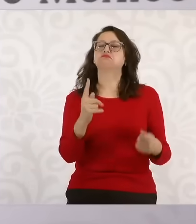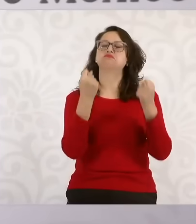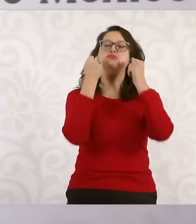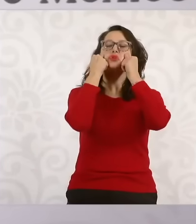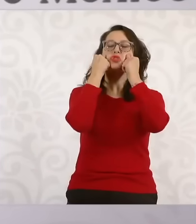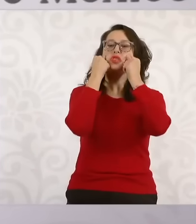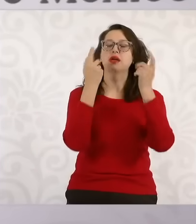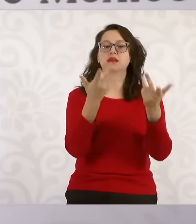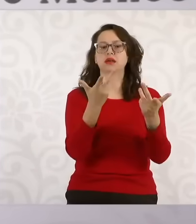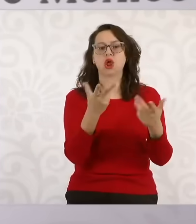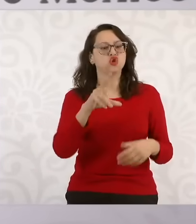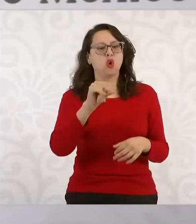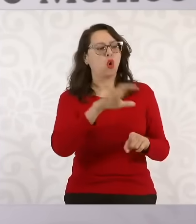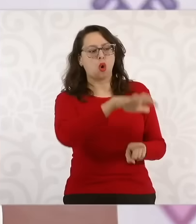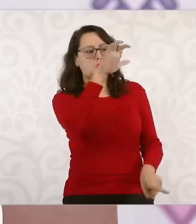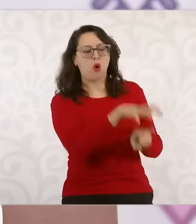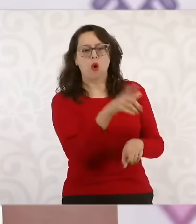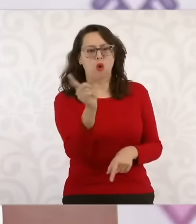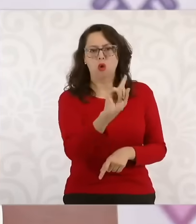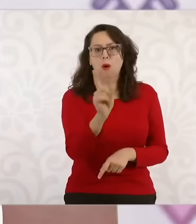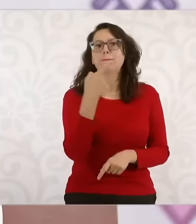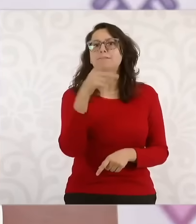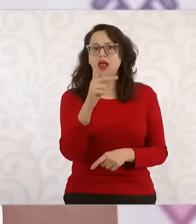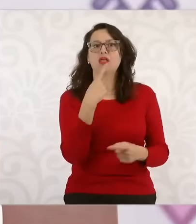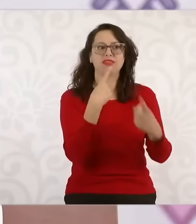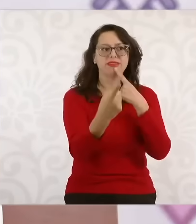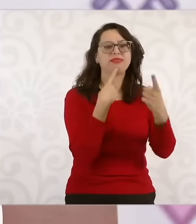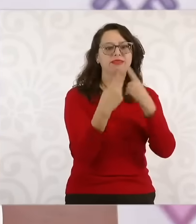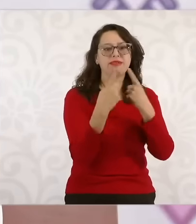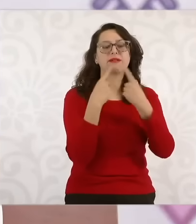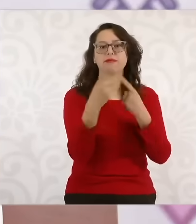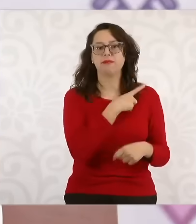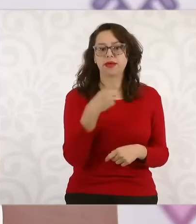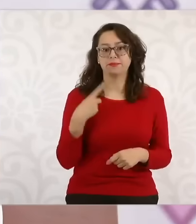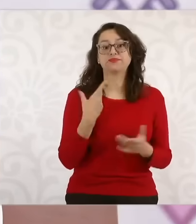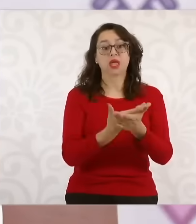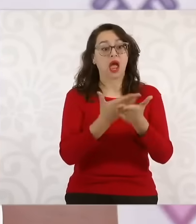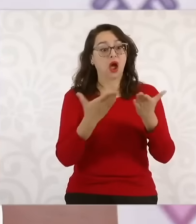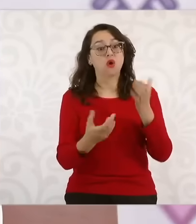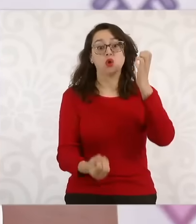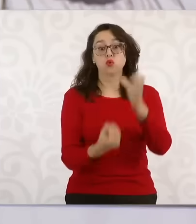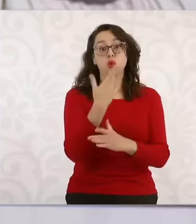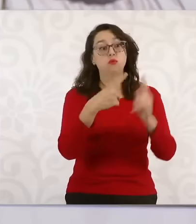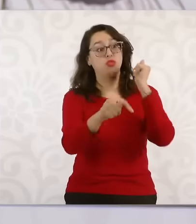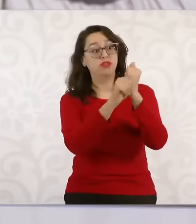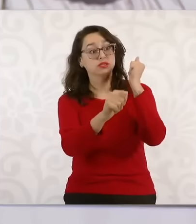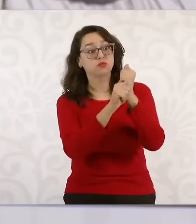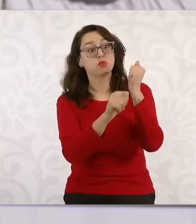reprimir, ¿no? Pero hay que dialogar. Entonces, en este caso del cablebús o alguna otra obra,